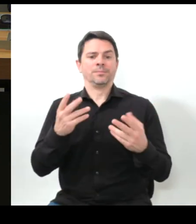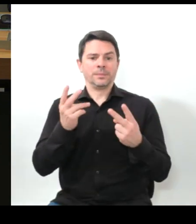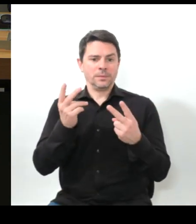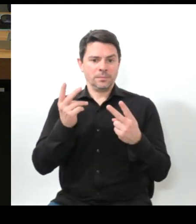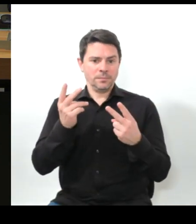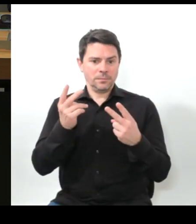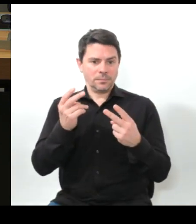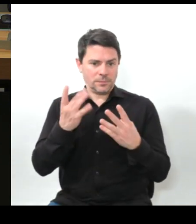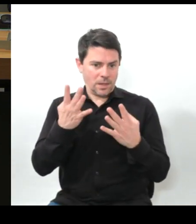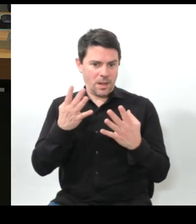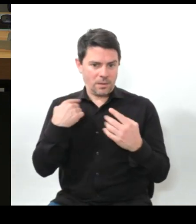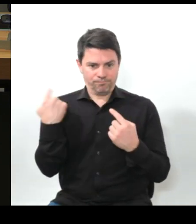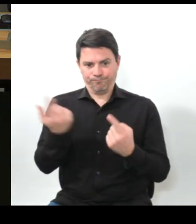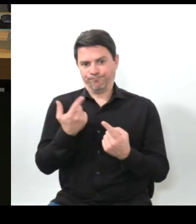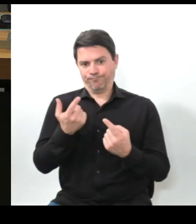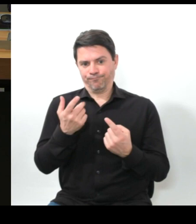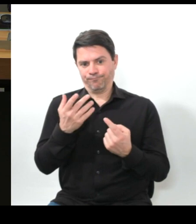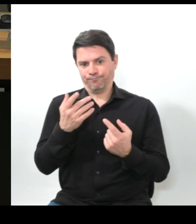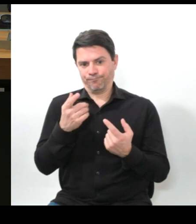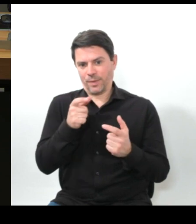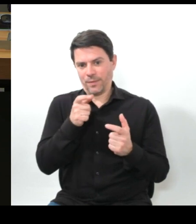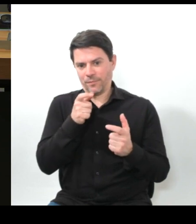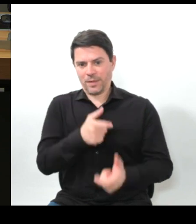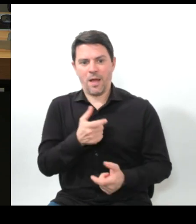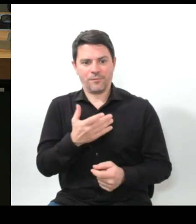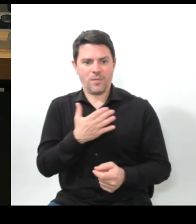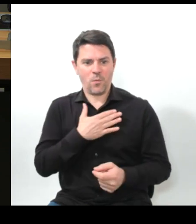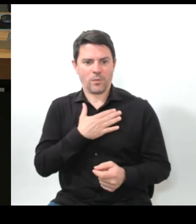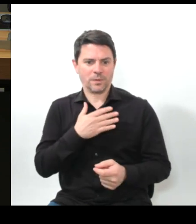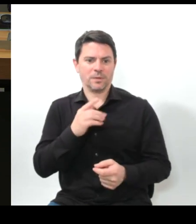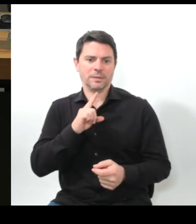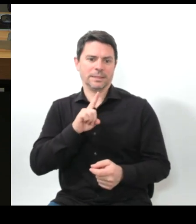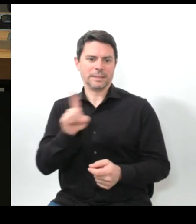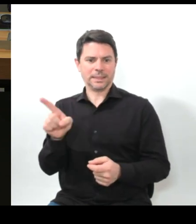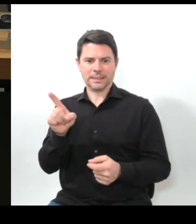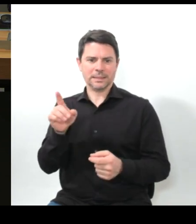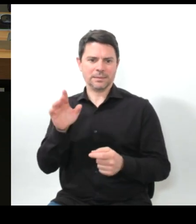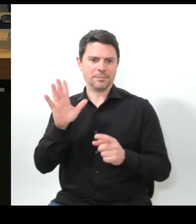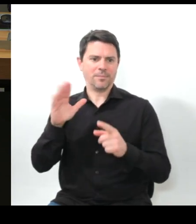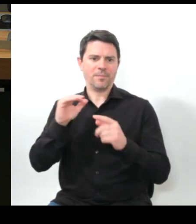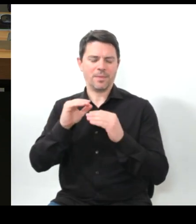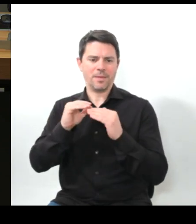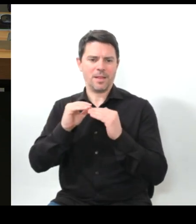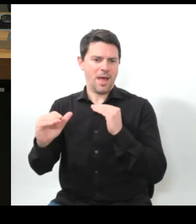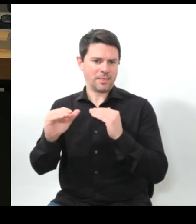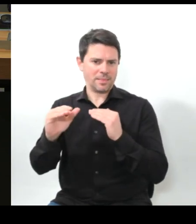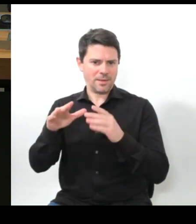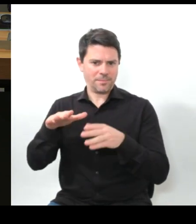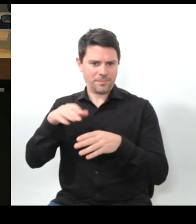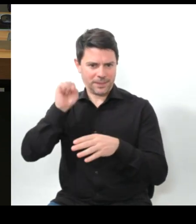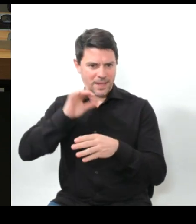Ich denke, wir müssen uns auch mit guten Gründen, mit all den Fragen beschäftigen, die über dieses Abgeordnetenhaus, über